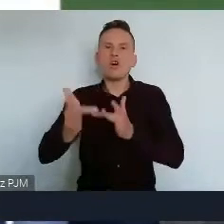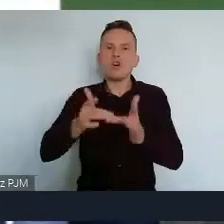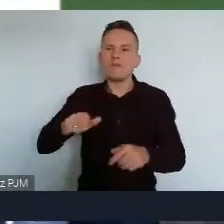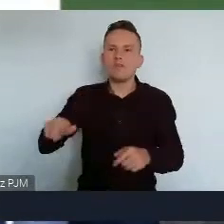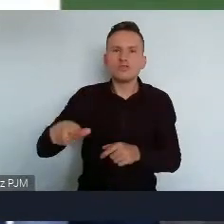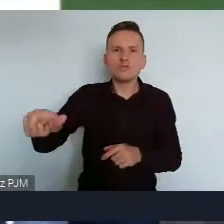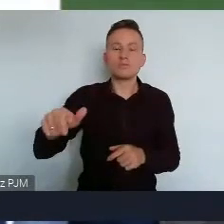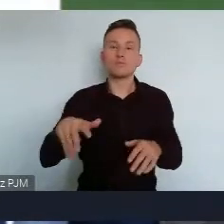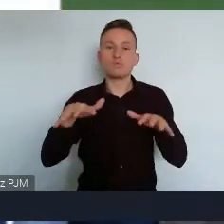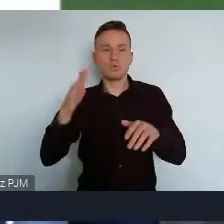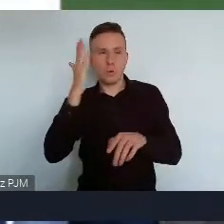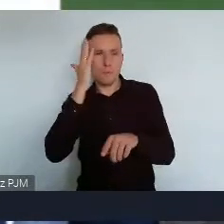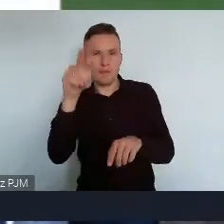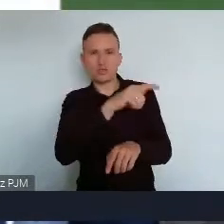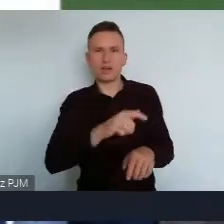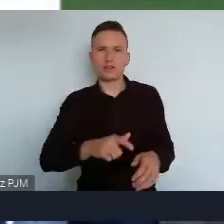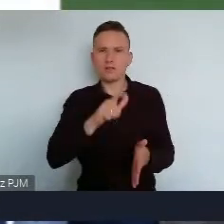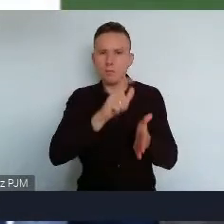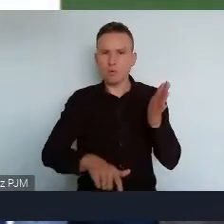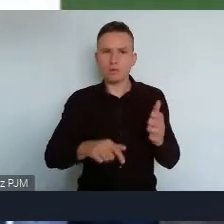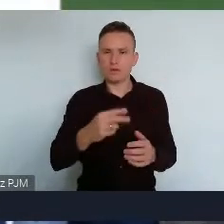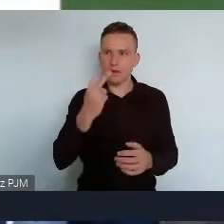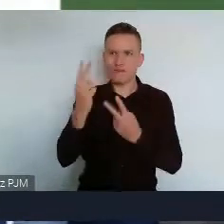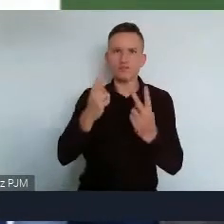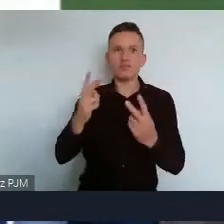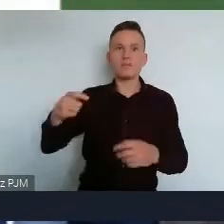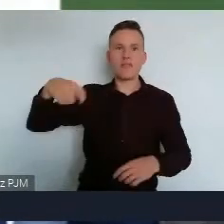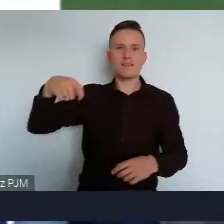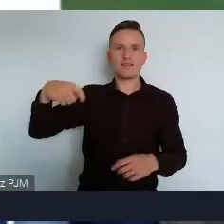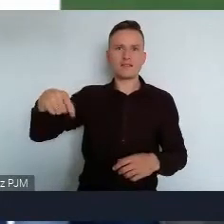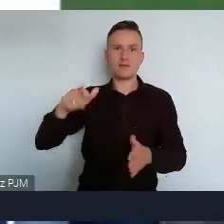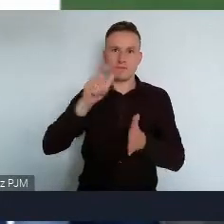mogą zauważyć naszego prezydenta poruszającego się z pracy do pracy,